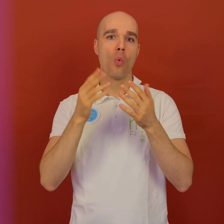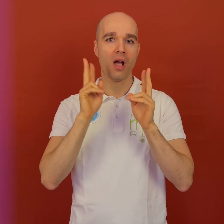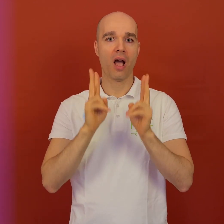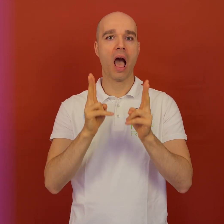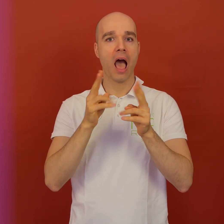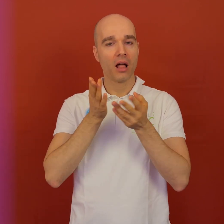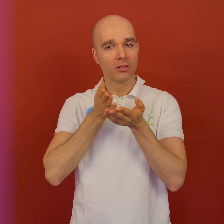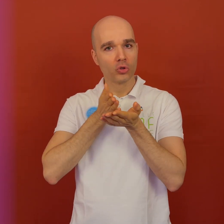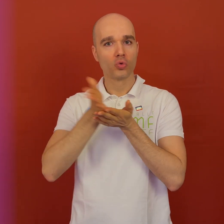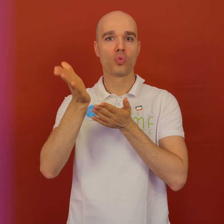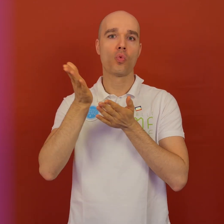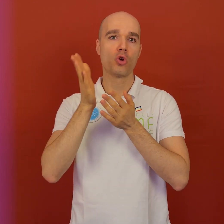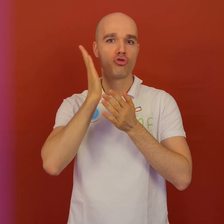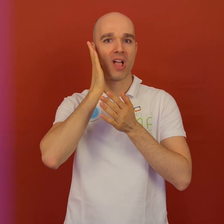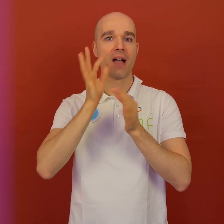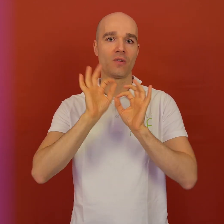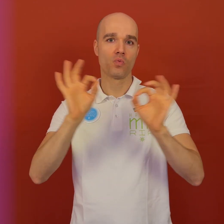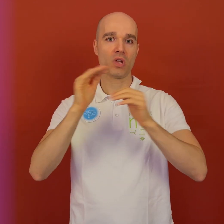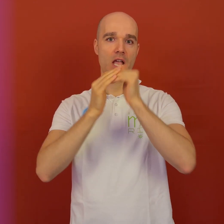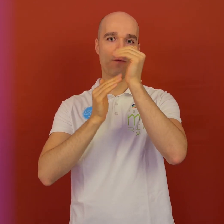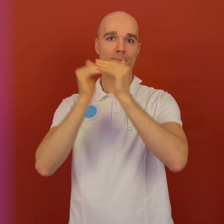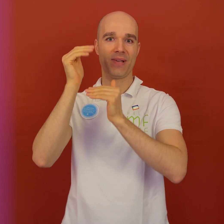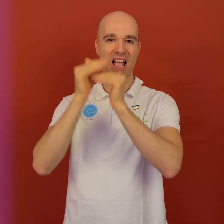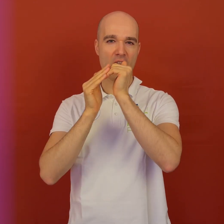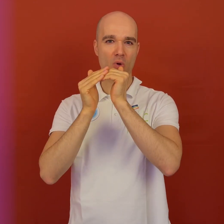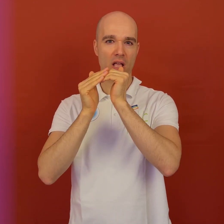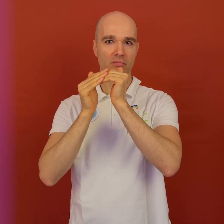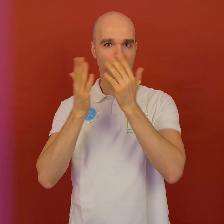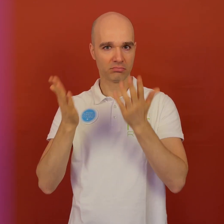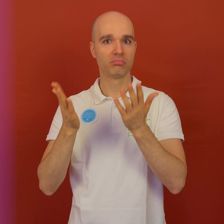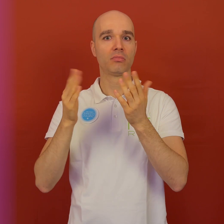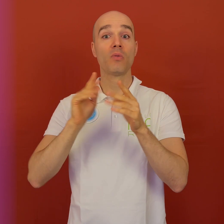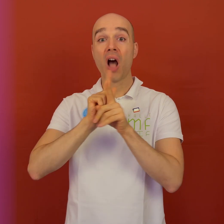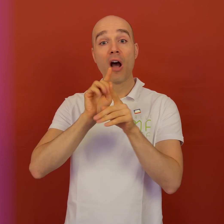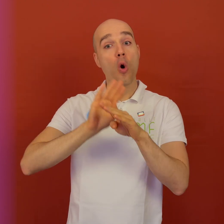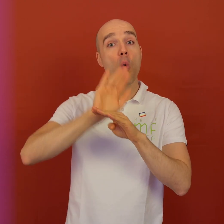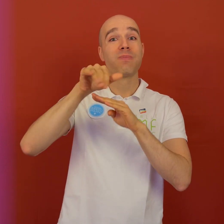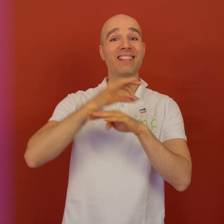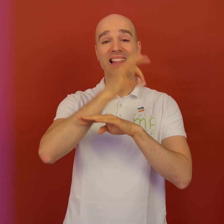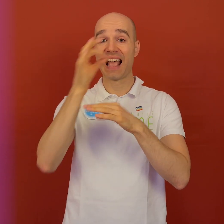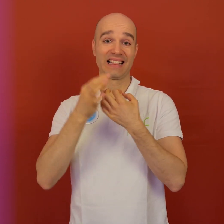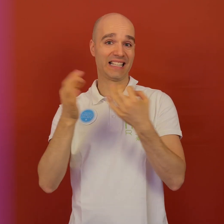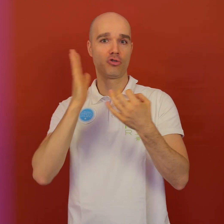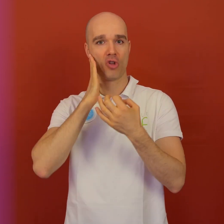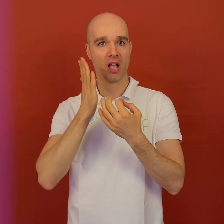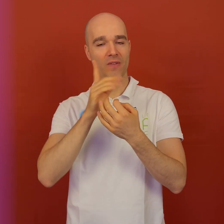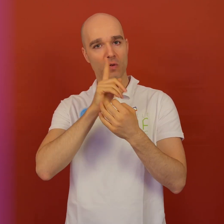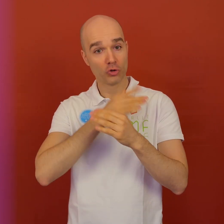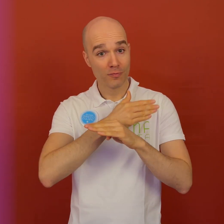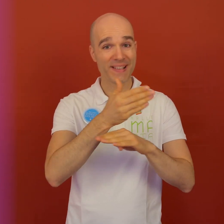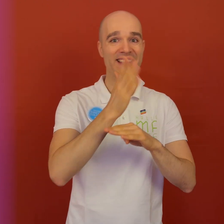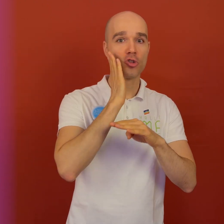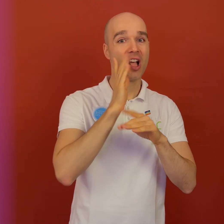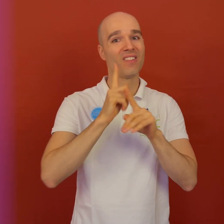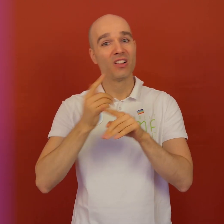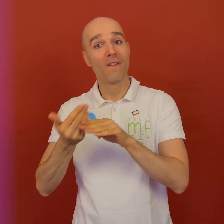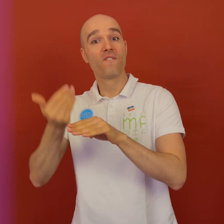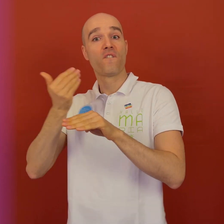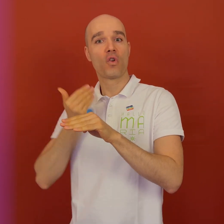So kannst du besser durchschlafen, weil du Schlafdruck aufgebaut hast. Du solltest auch während des Tages nicht schlafen. Spät schlafen gehen